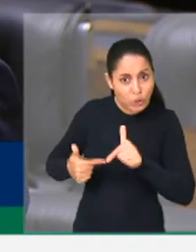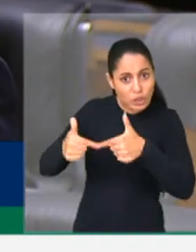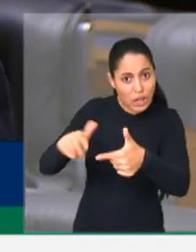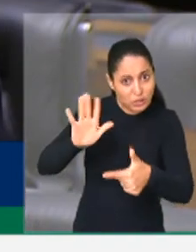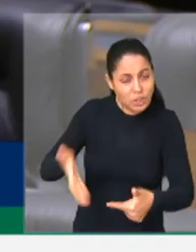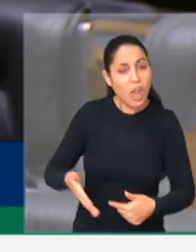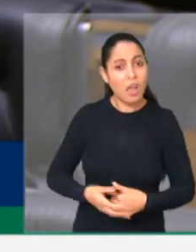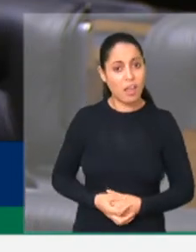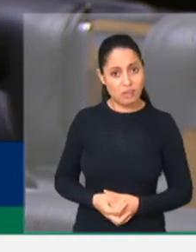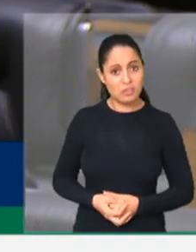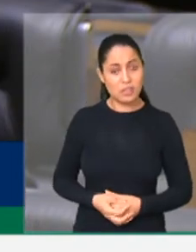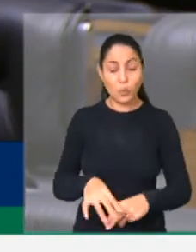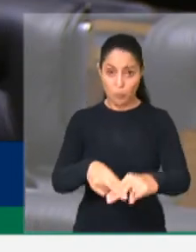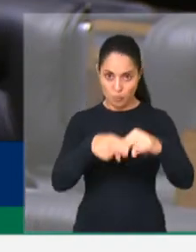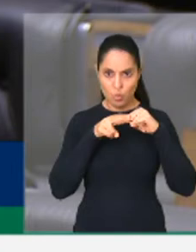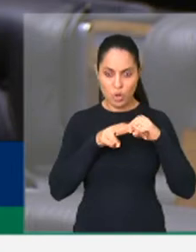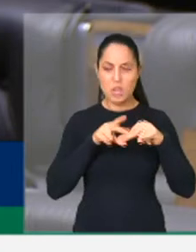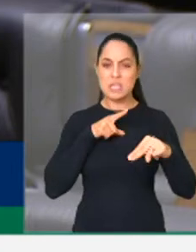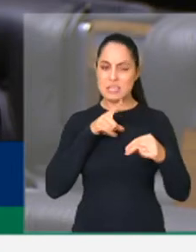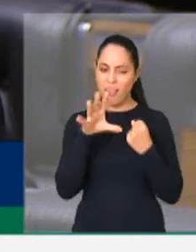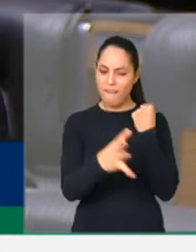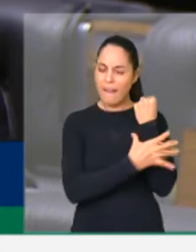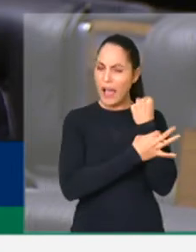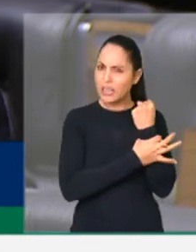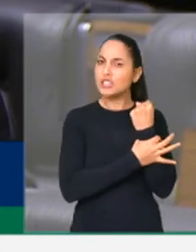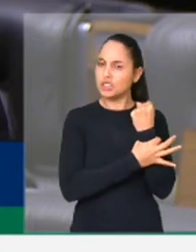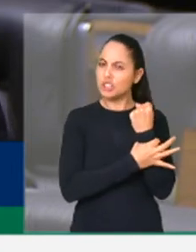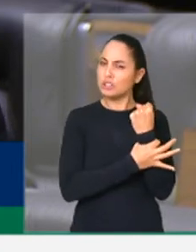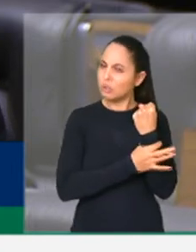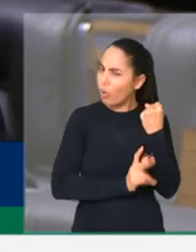QUANDO SE QUITA... NÃO SE TEM GARANTIA PORQUE SE PAGA... FINANCEIRAMENTE VOCÊ COBRA A